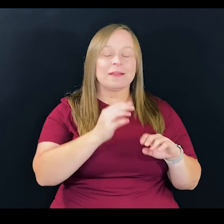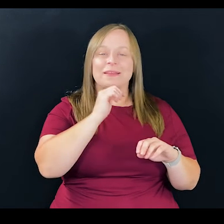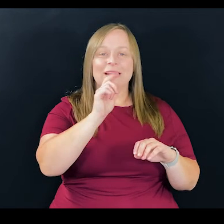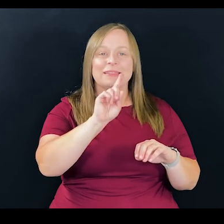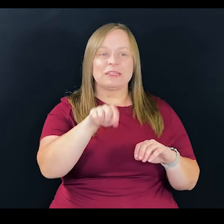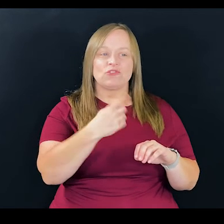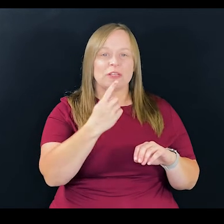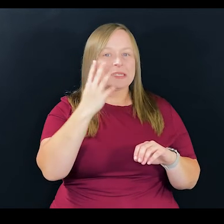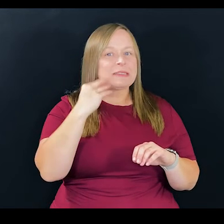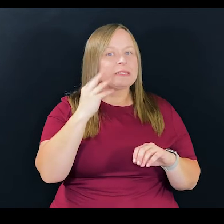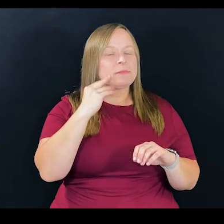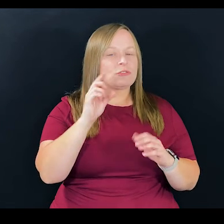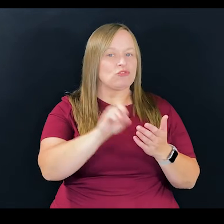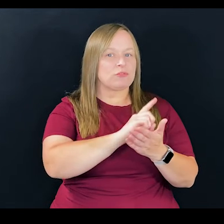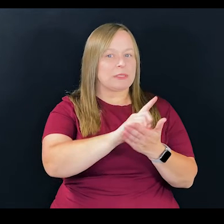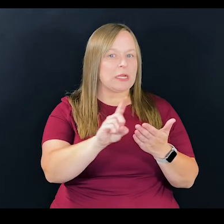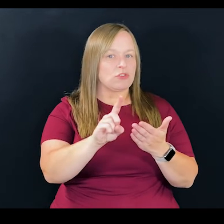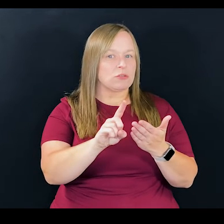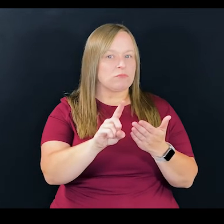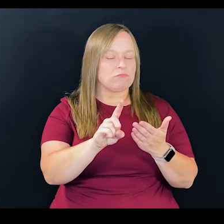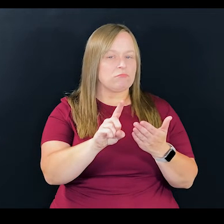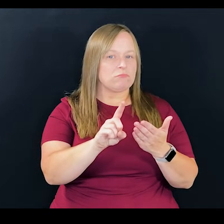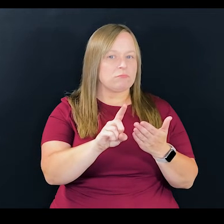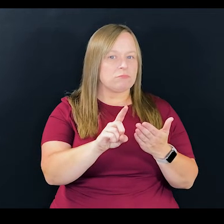no solamente están experimentando discriminación,